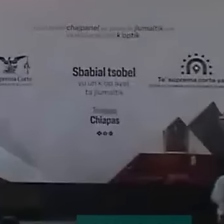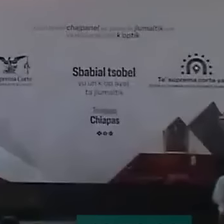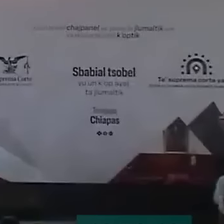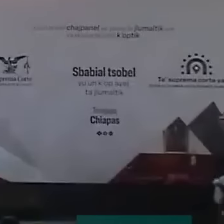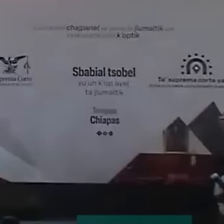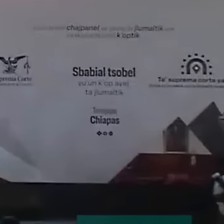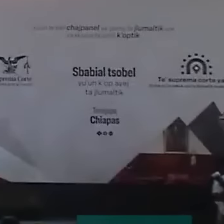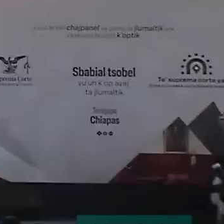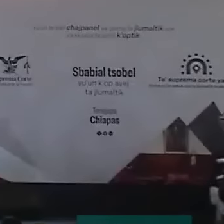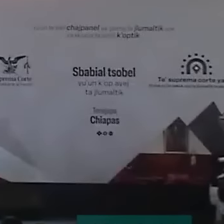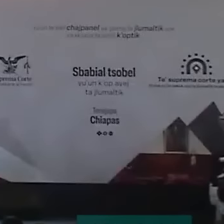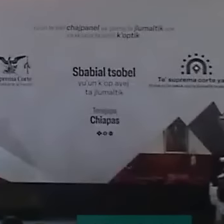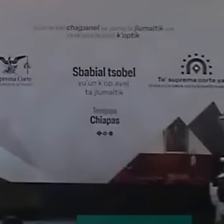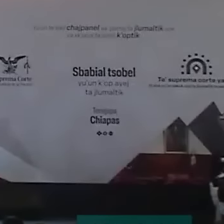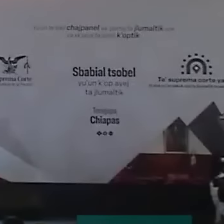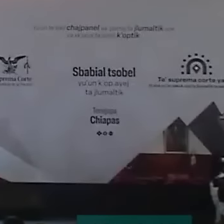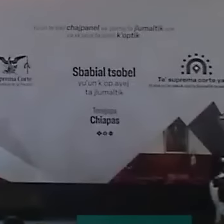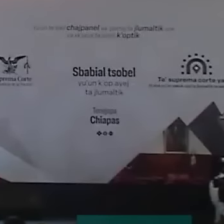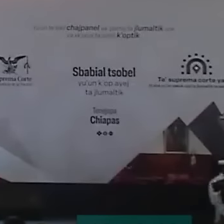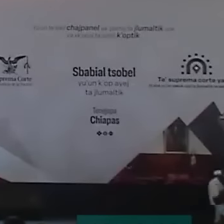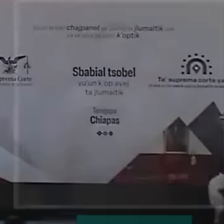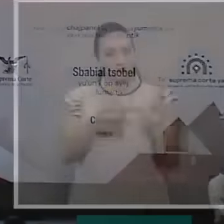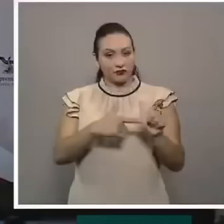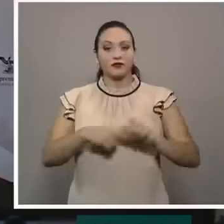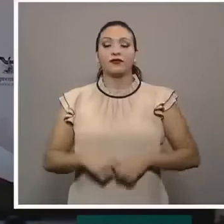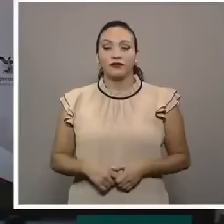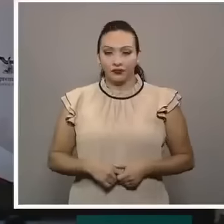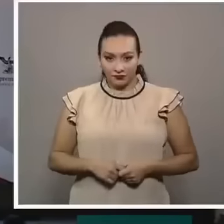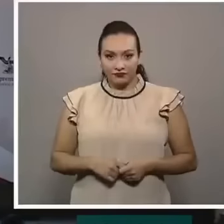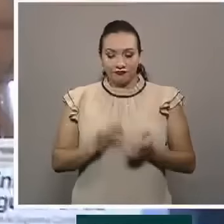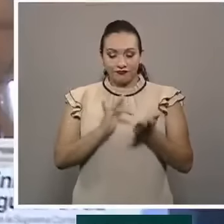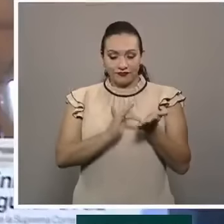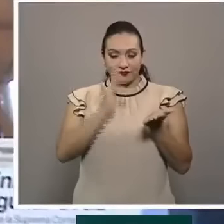Gracias. Continuamos, ministra, por favor. Gracias, ministro presidente. La comunidad